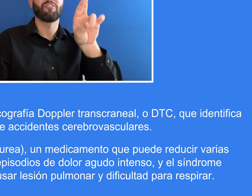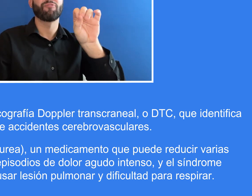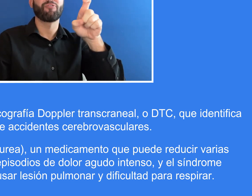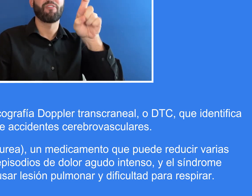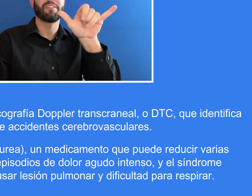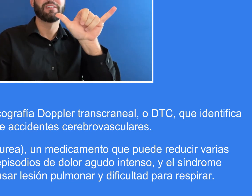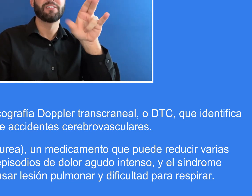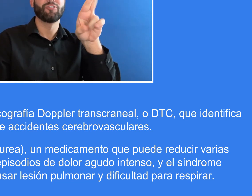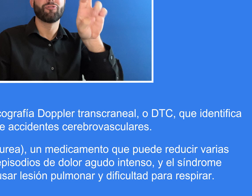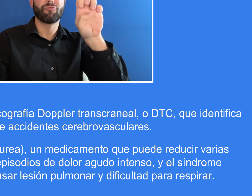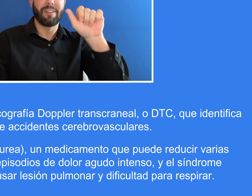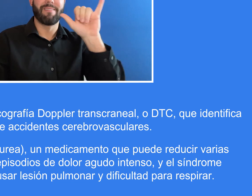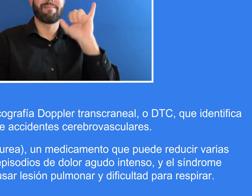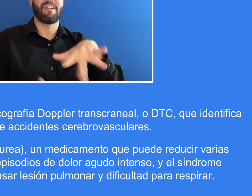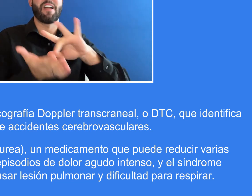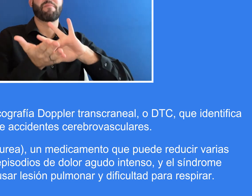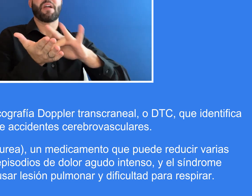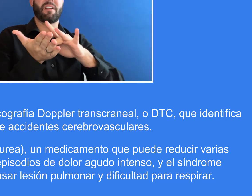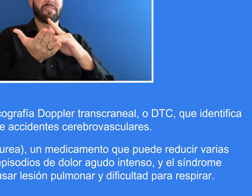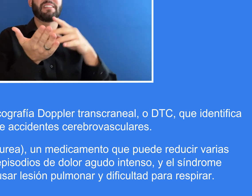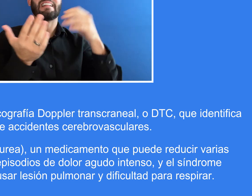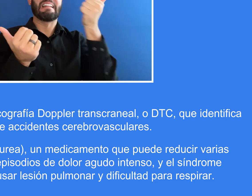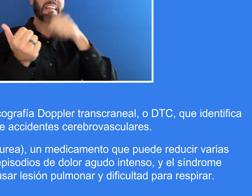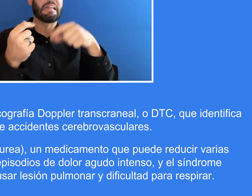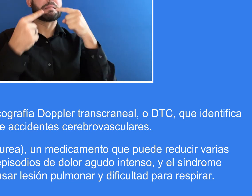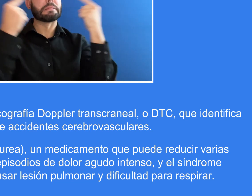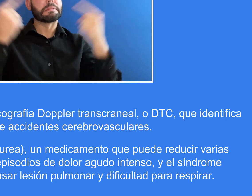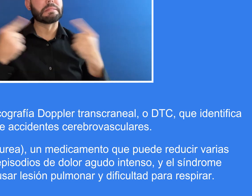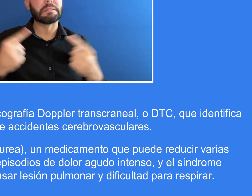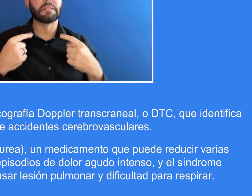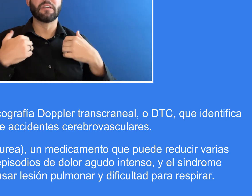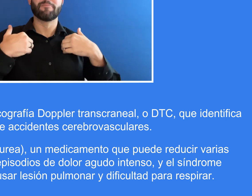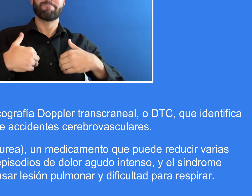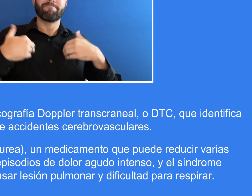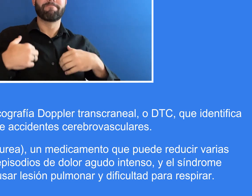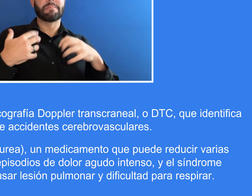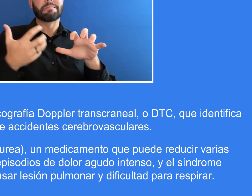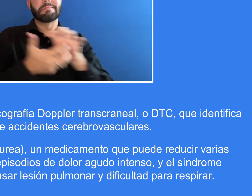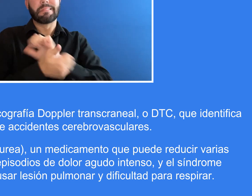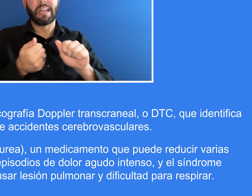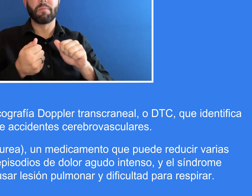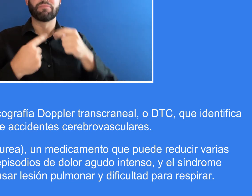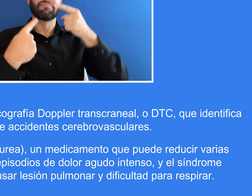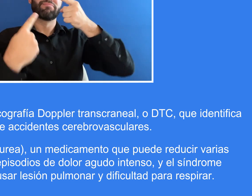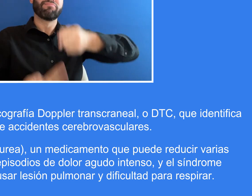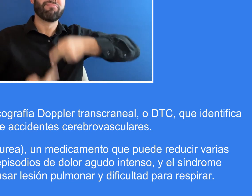incluidos los episodios de dolor agudo intenso, y el síndrome torácico agudo,